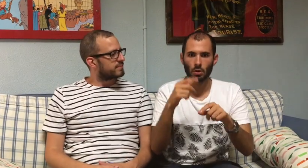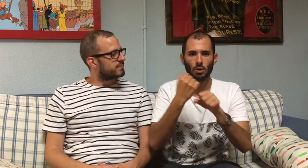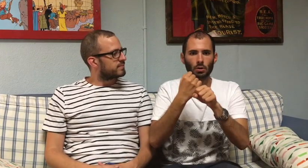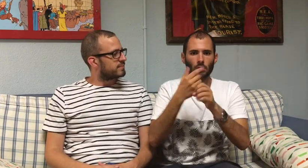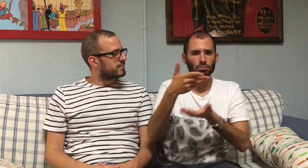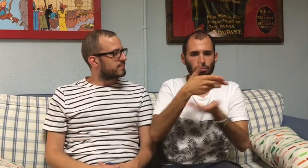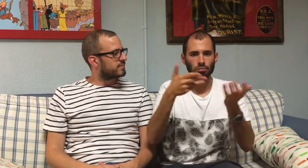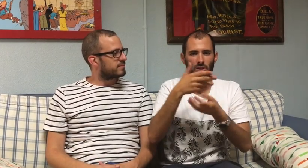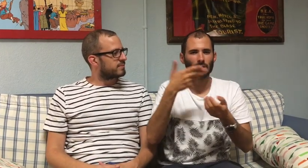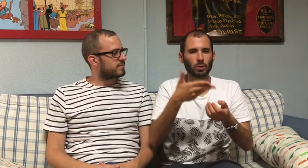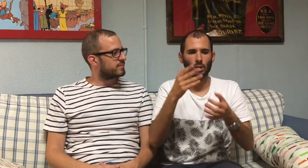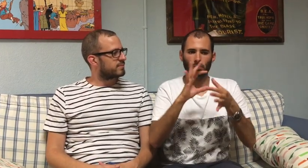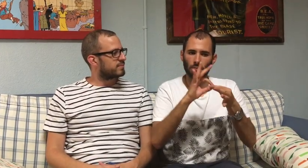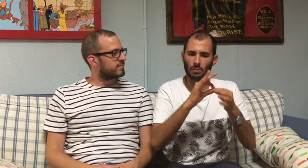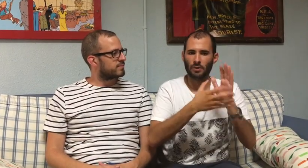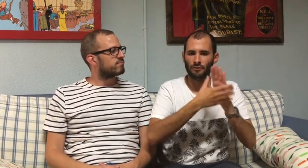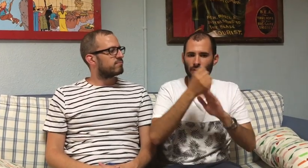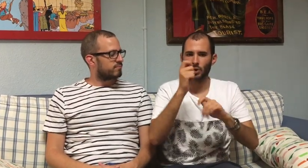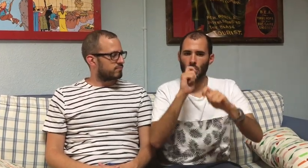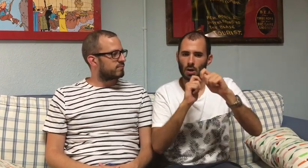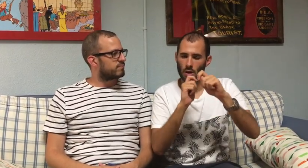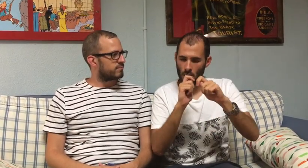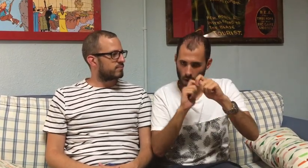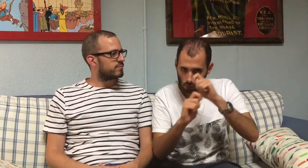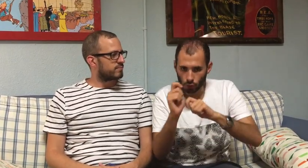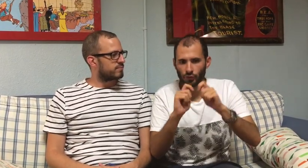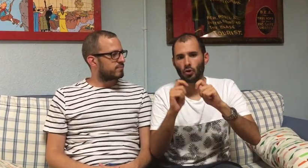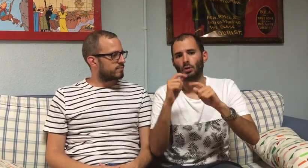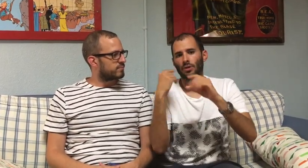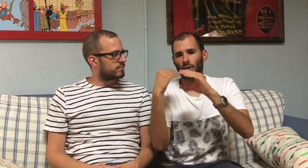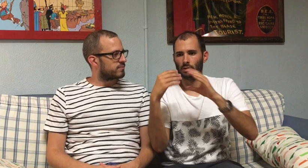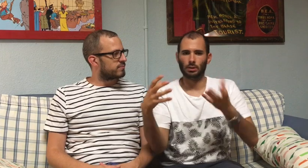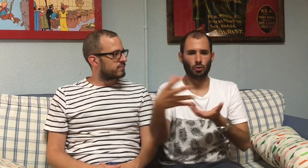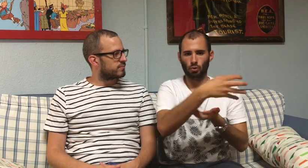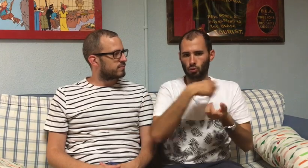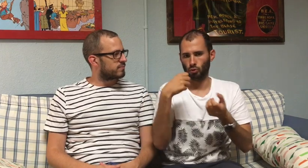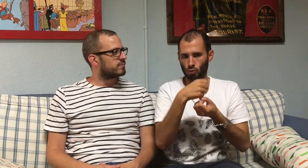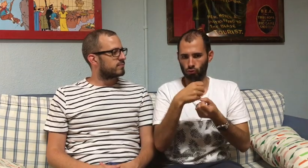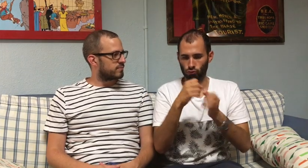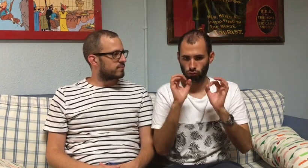Iniciamos un debate, recalcando la importancia de la colaboración entre federaciones, asociaciones y CJS.